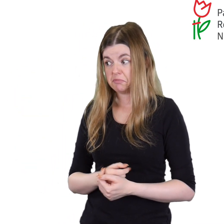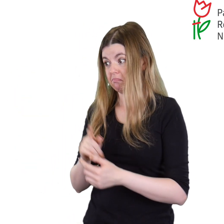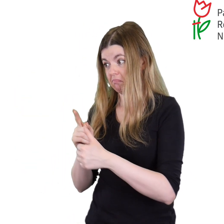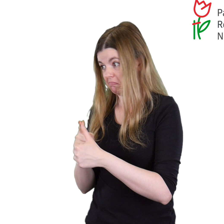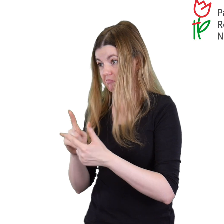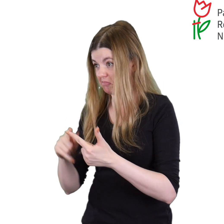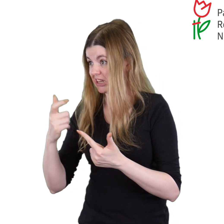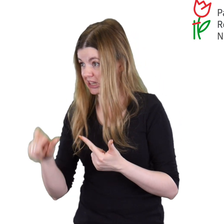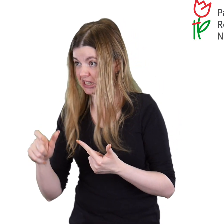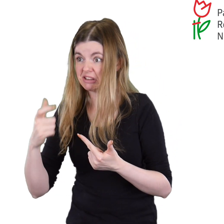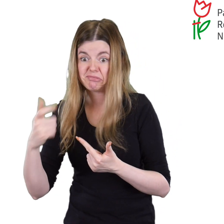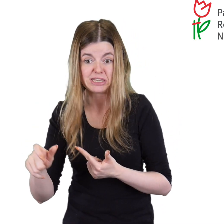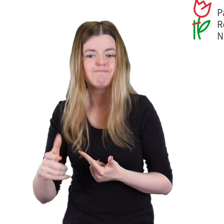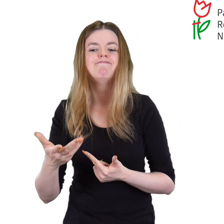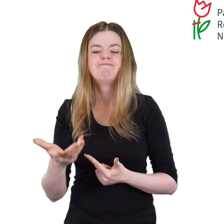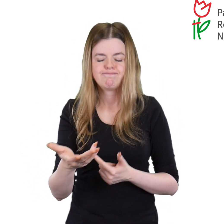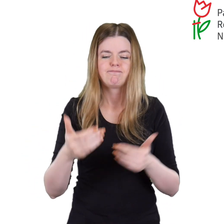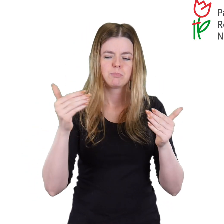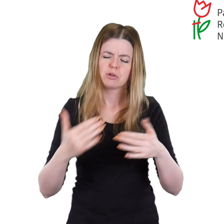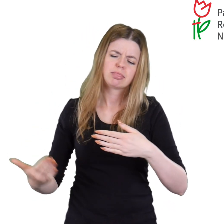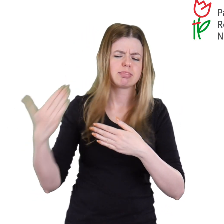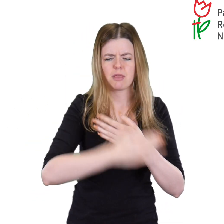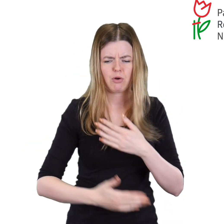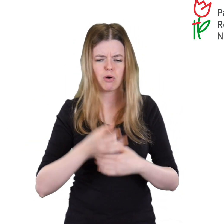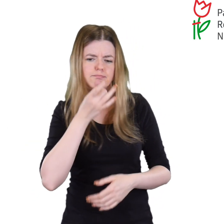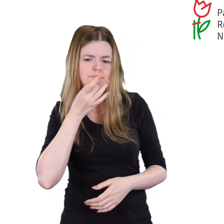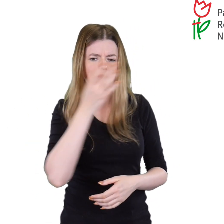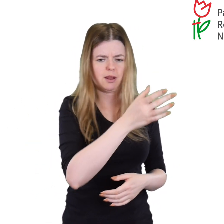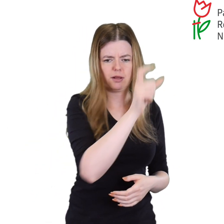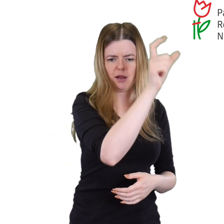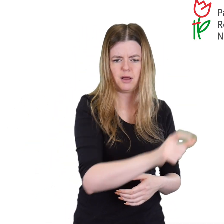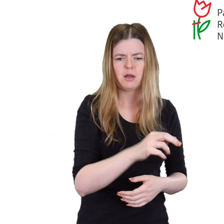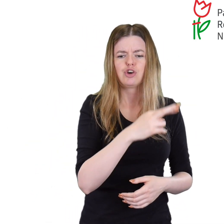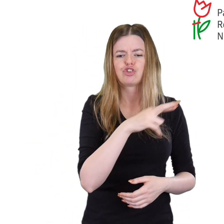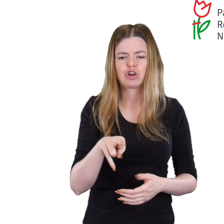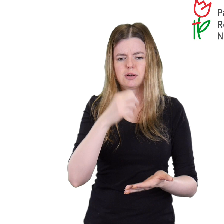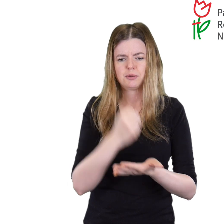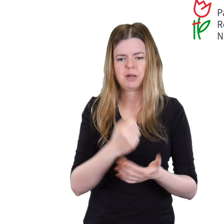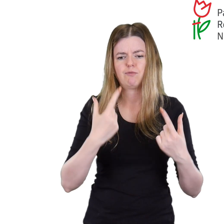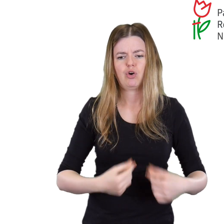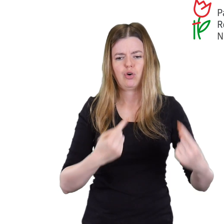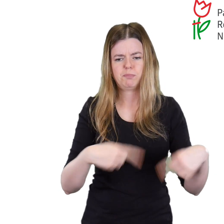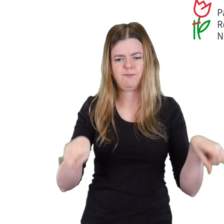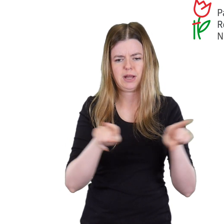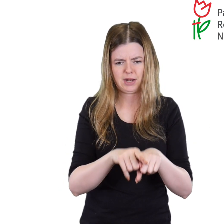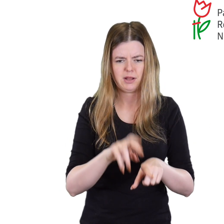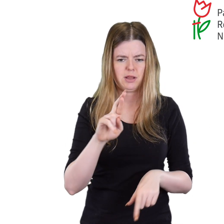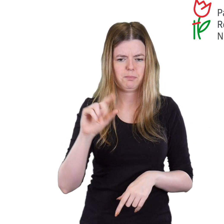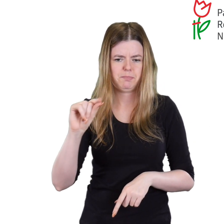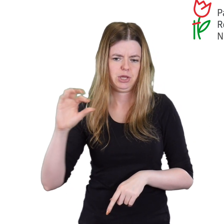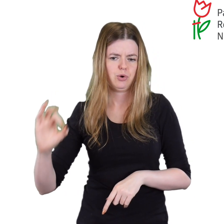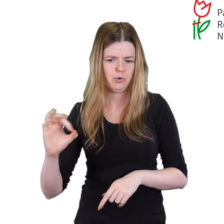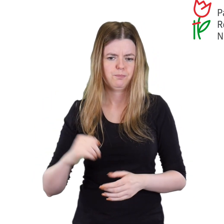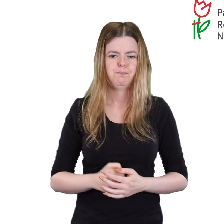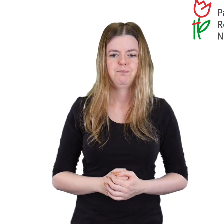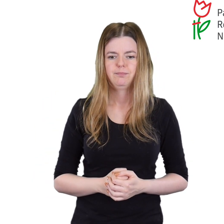Po wyczerpaniu wszystkich możliwości możesz również wysłać skargę do Rzecznika Praw Obywatelskich.